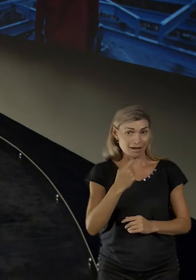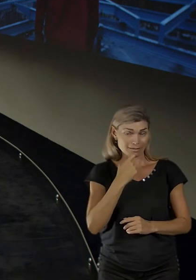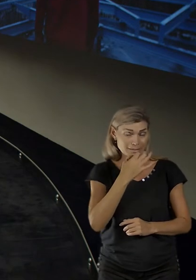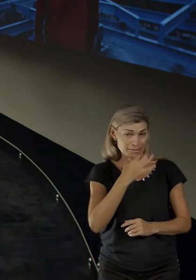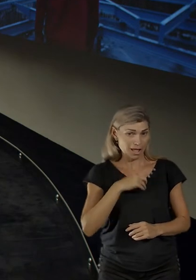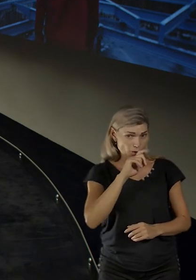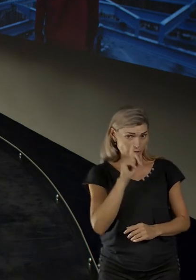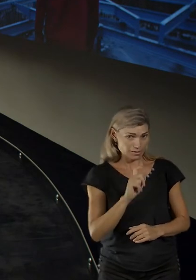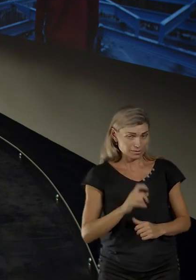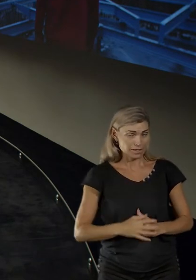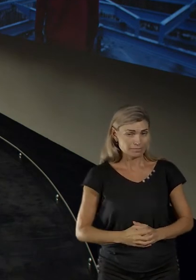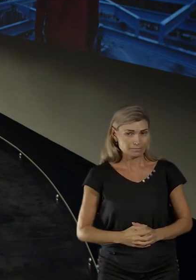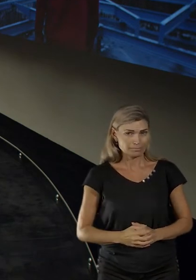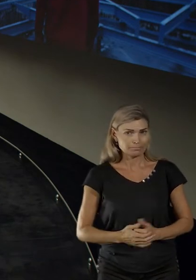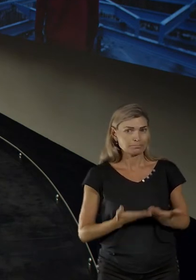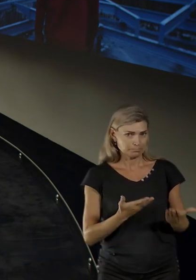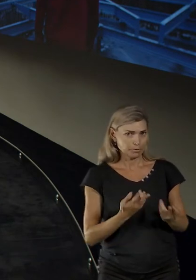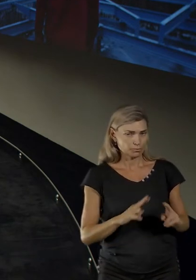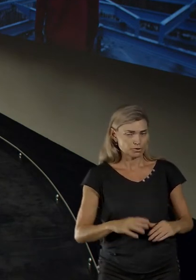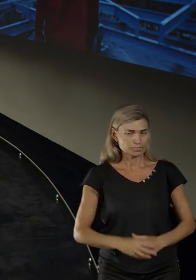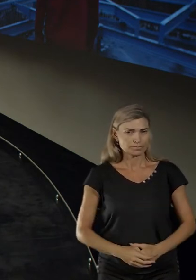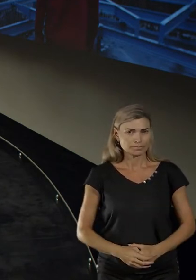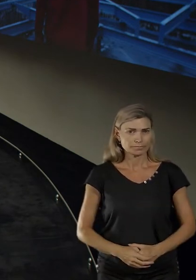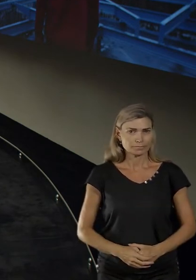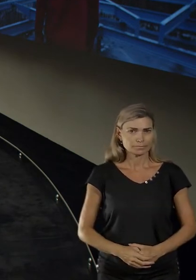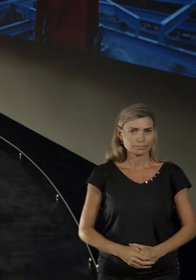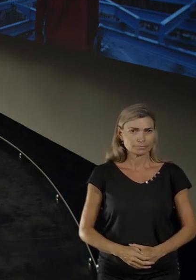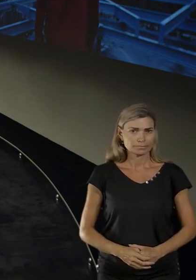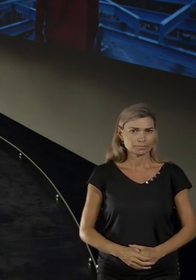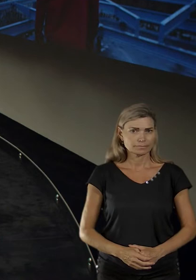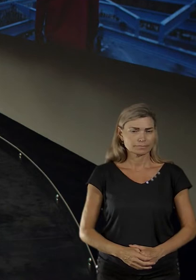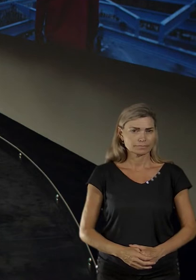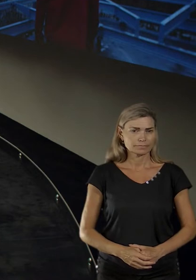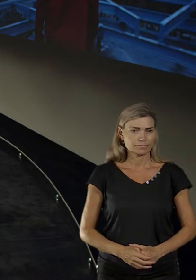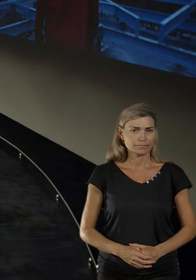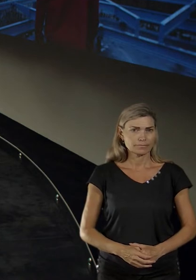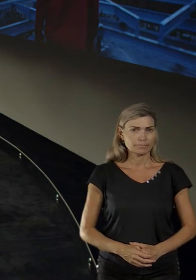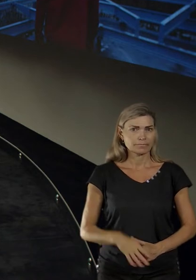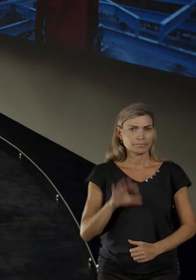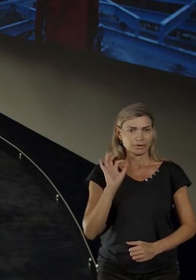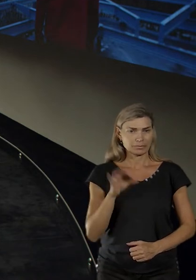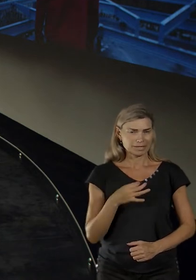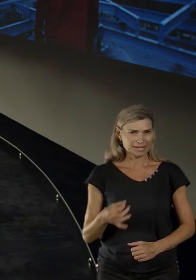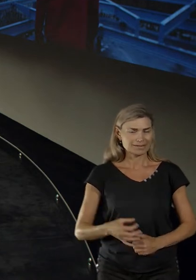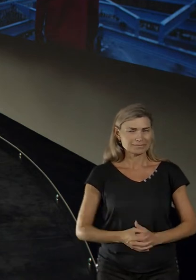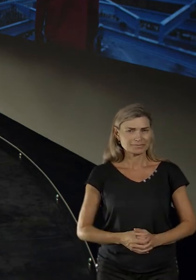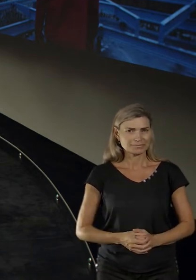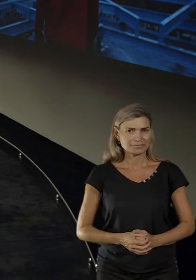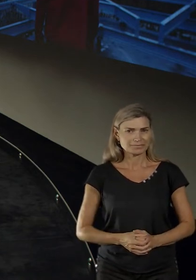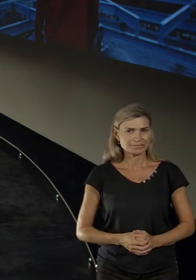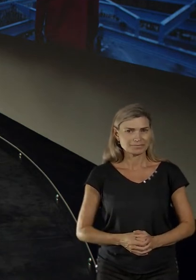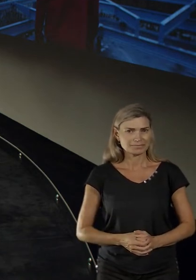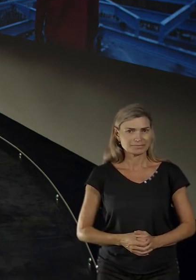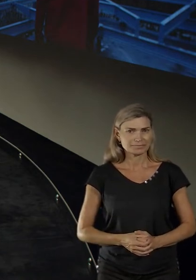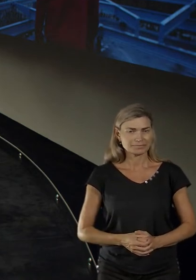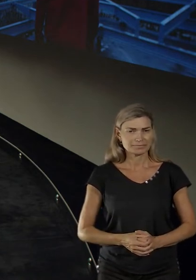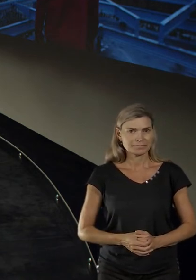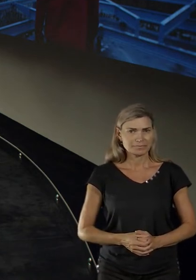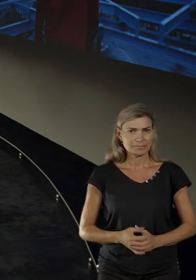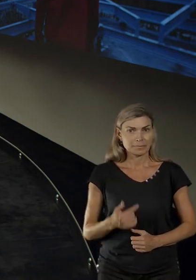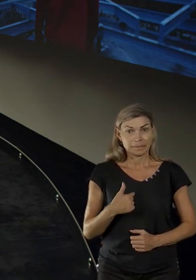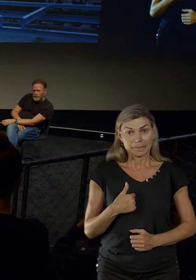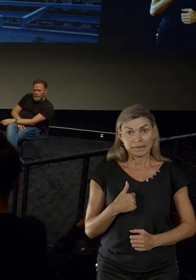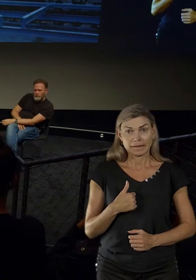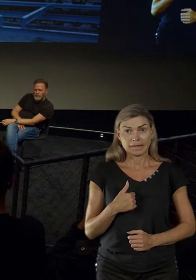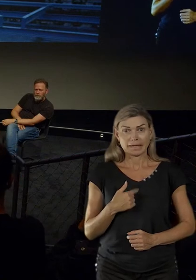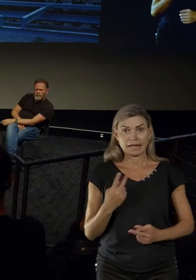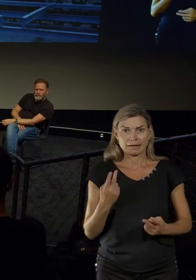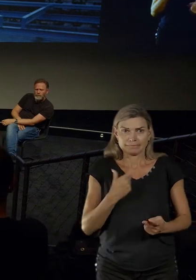Prosím, dobrý den. -Jen já možná takovej hodně laickej dotaz.